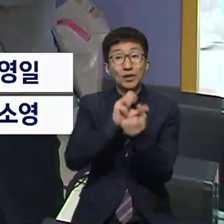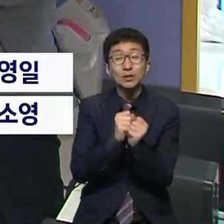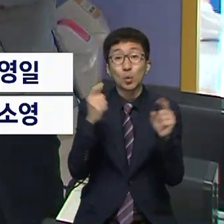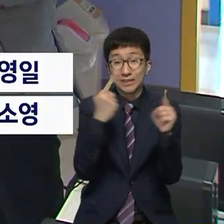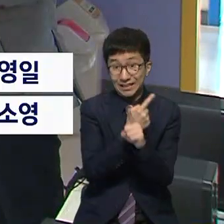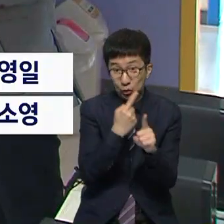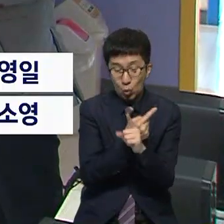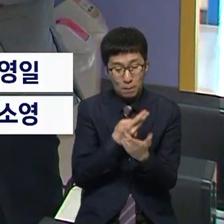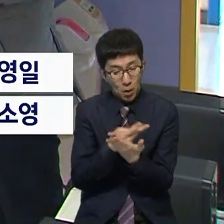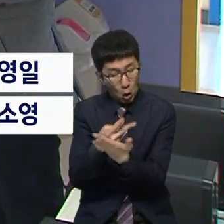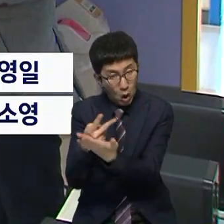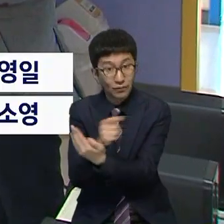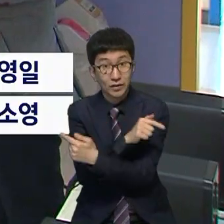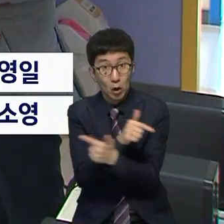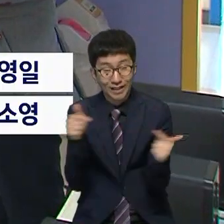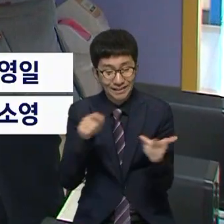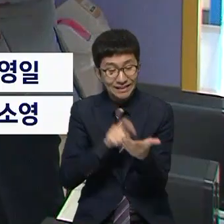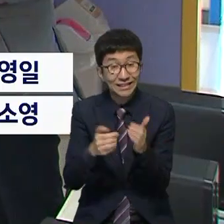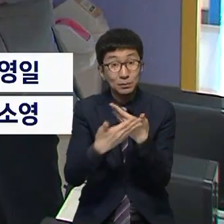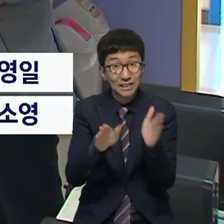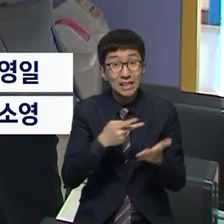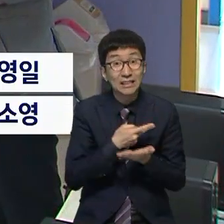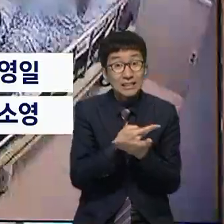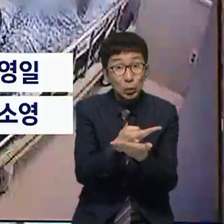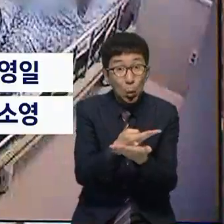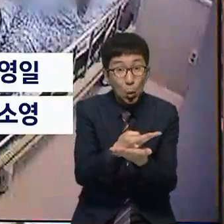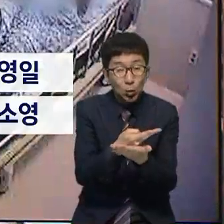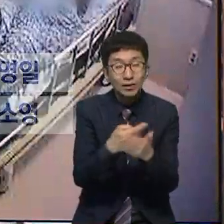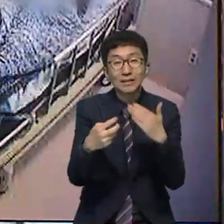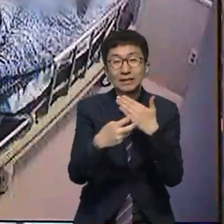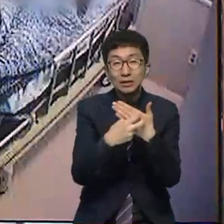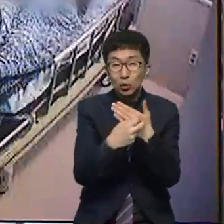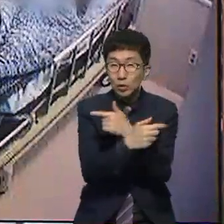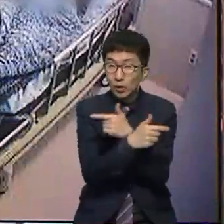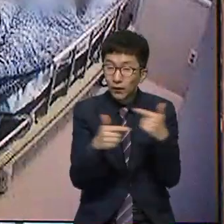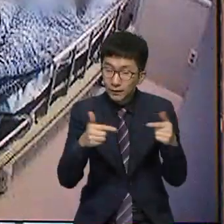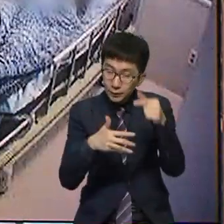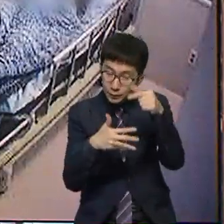이송 등 의료 체계 전반을 점검해 나갈 계획입니다. SBS 김덕현입니다.